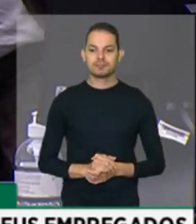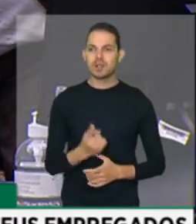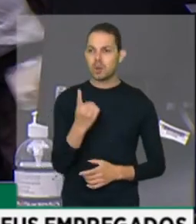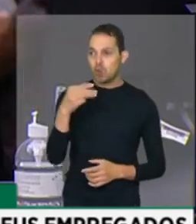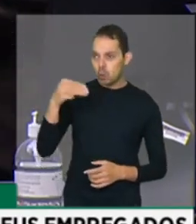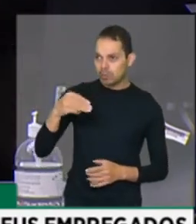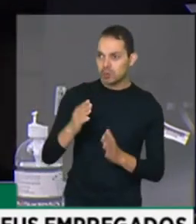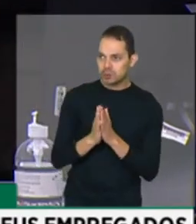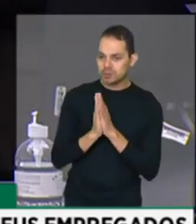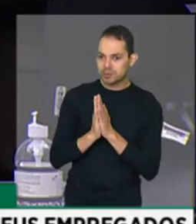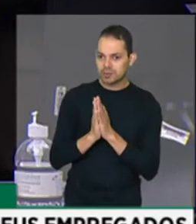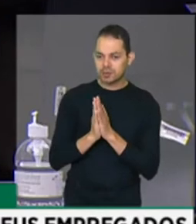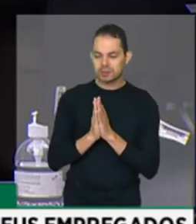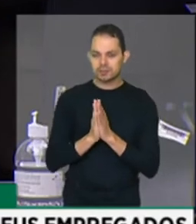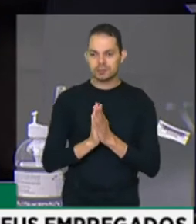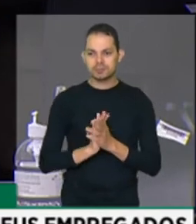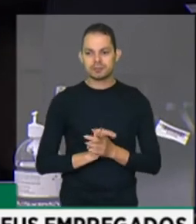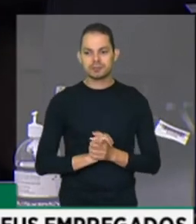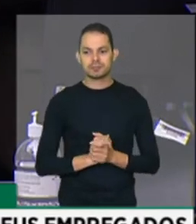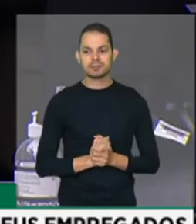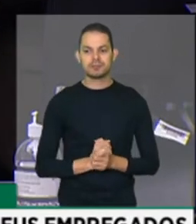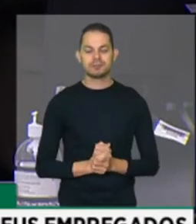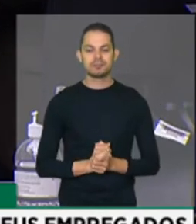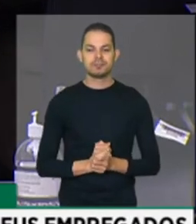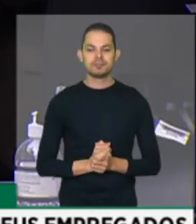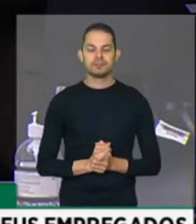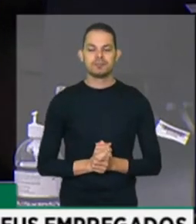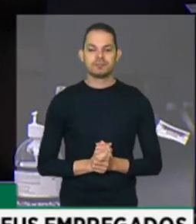NÚMERO 10. [PRESIDENTE]: DESTAQUE NÚMERO 10, OBRIGADO. [DEPUTADA]: PRESIDENTE, UM MINUTO POR FAVOR. [DEPUTADO]: